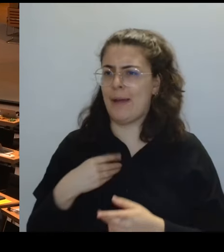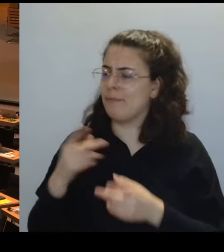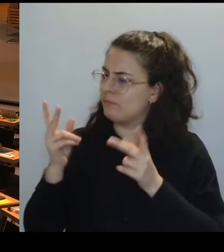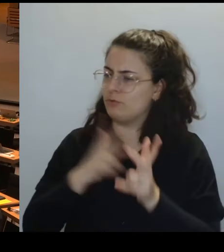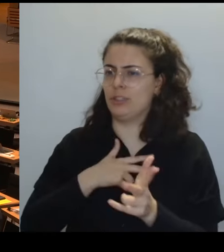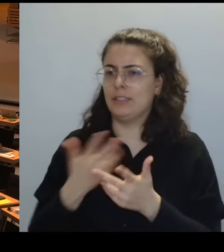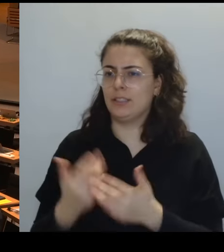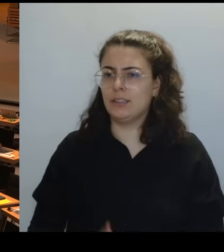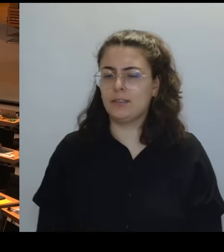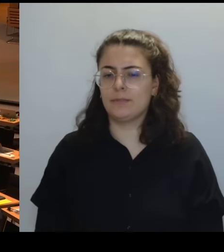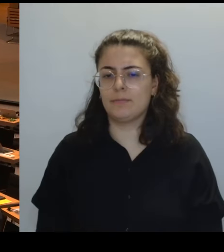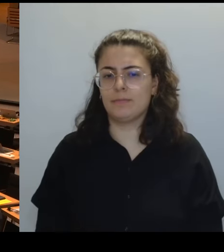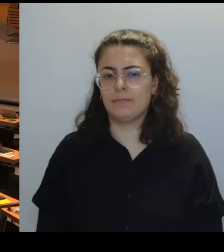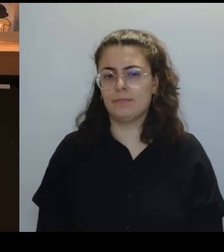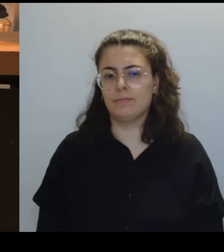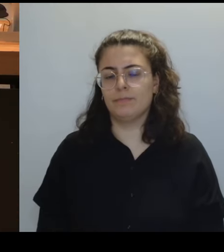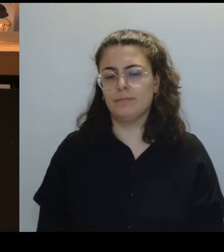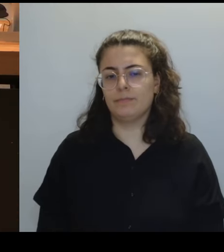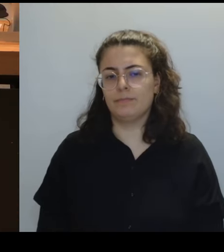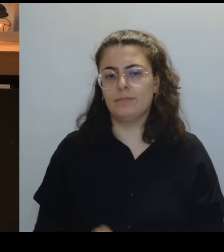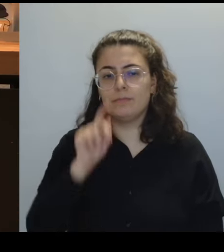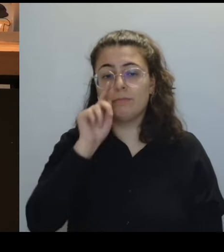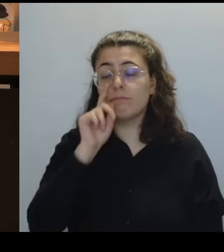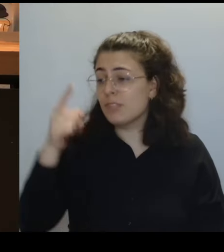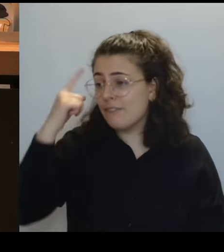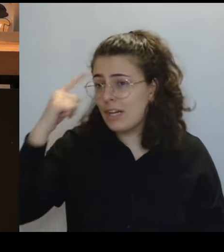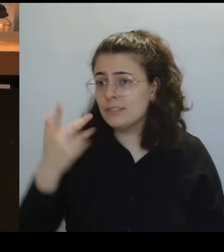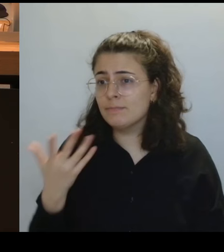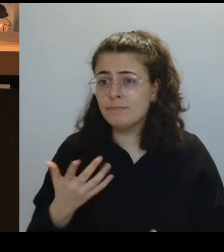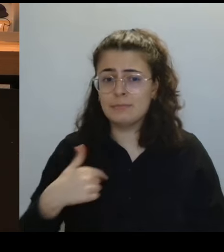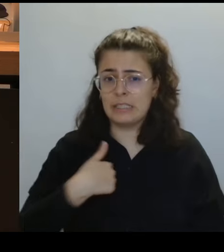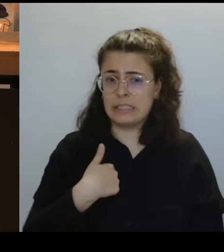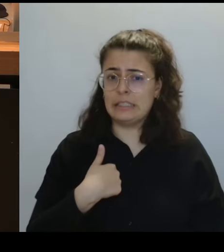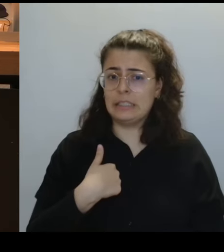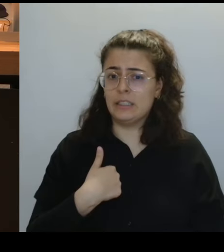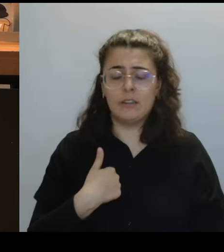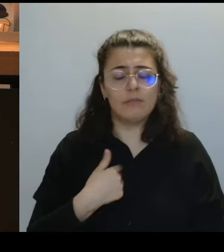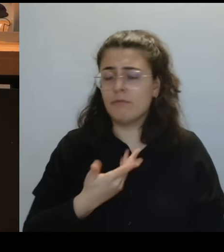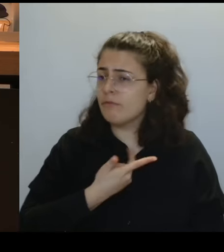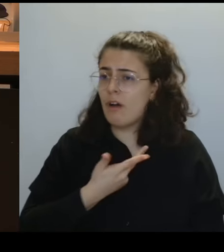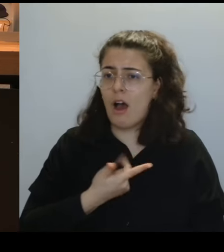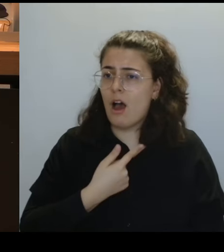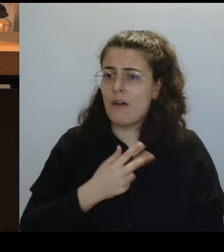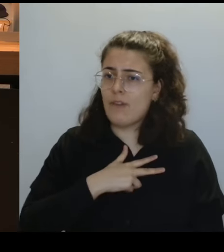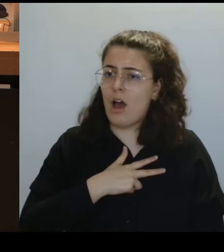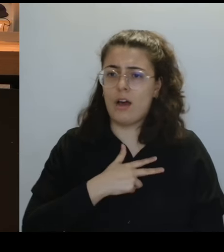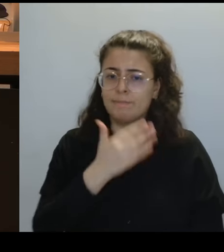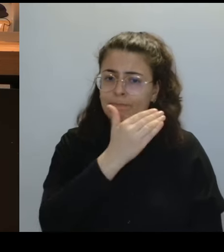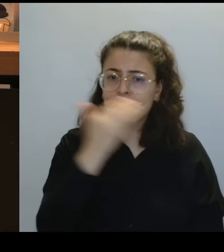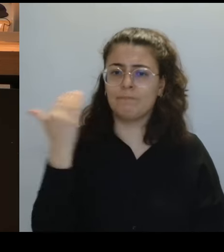Wissen Sie was? Ich bin es auch leid, dass Sie hier im Parlament für Ihre verfassungsfeindlichen Parolen die Bühne bekommen. Ihnen geht es doch